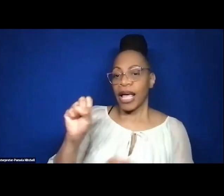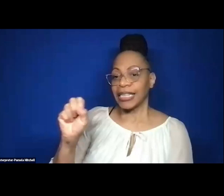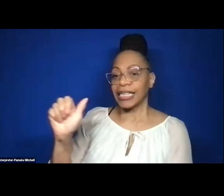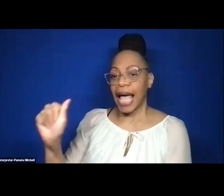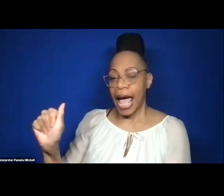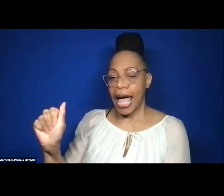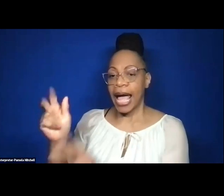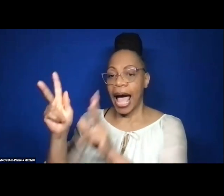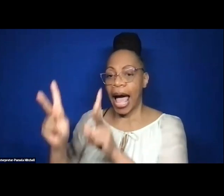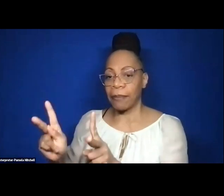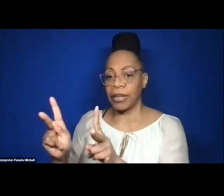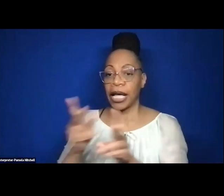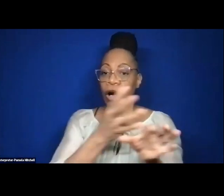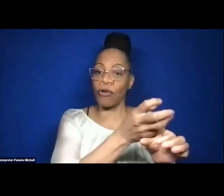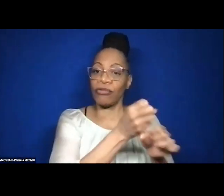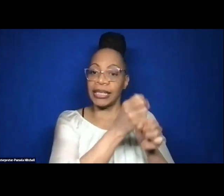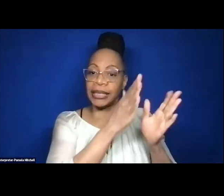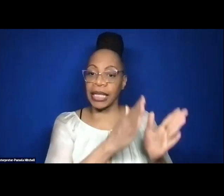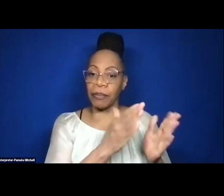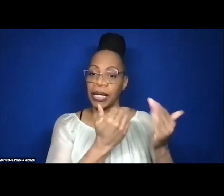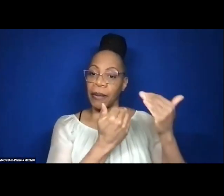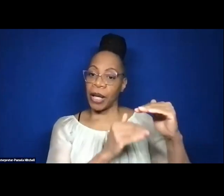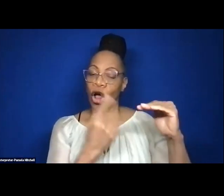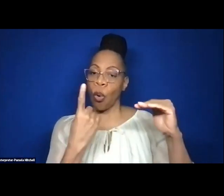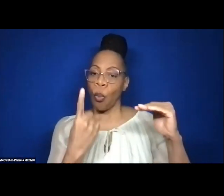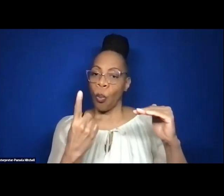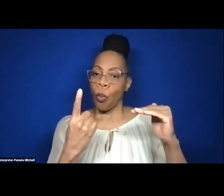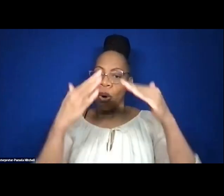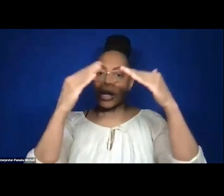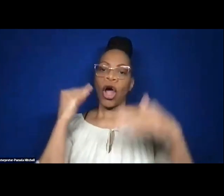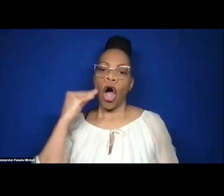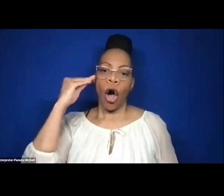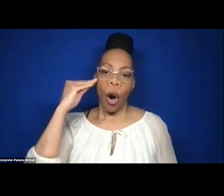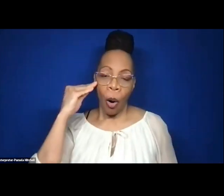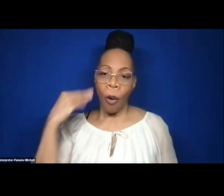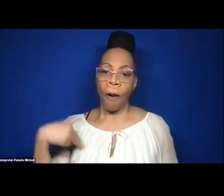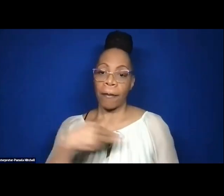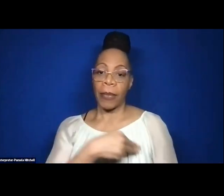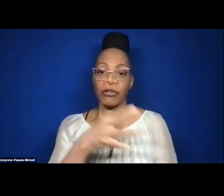como al menos otro miembro del hogar que reciba uno o más pagos de mantenimiento